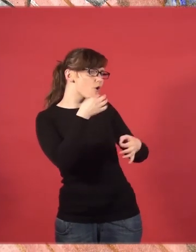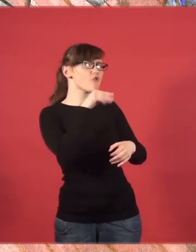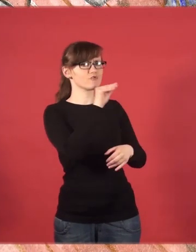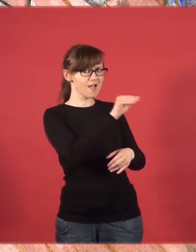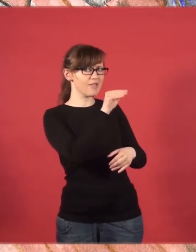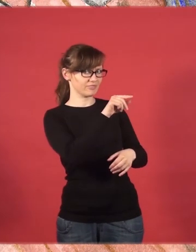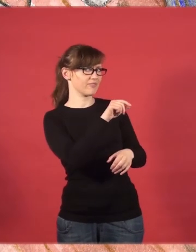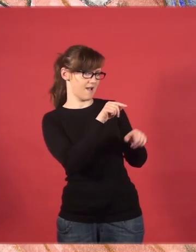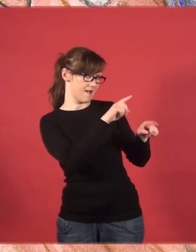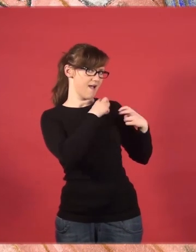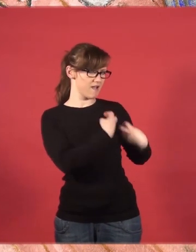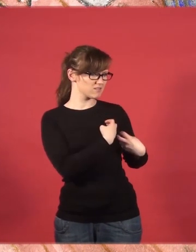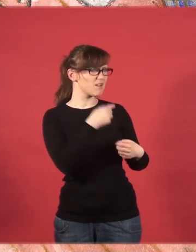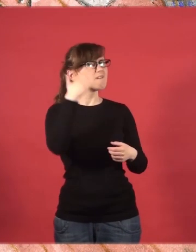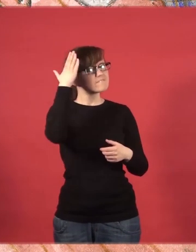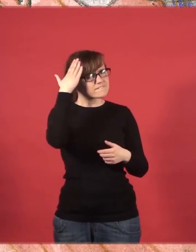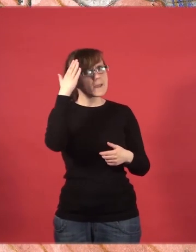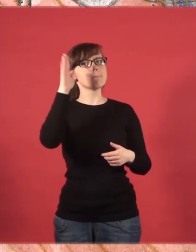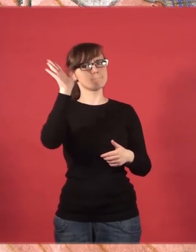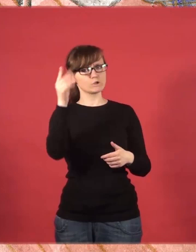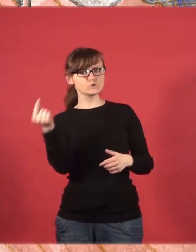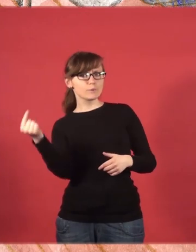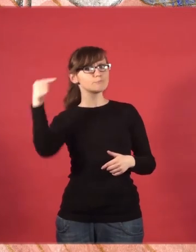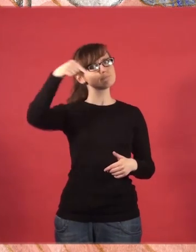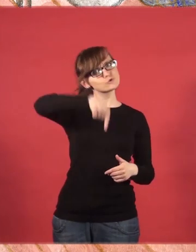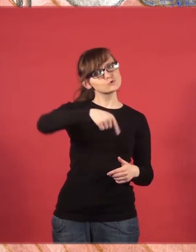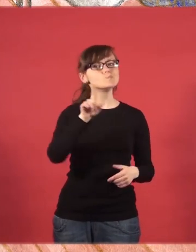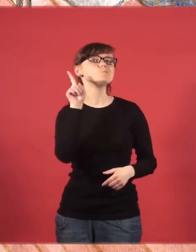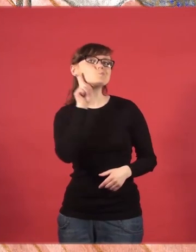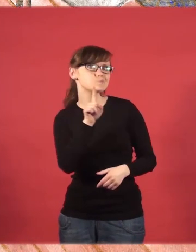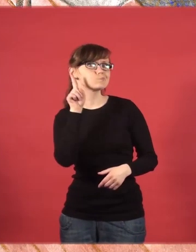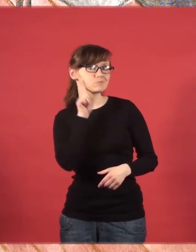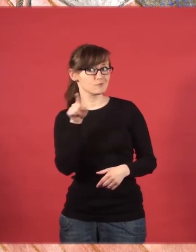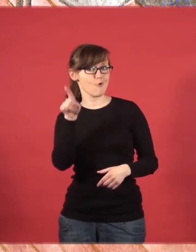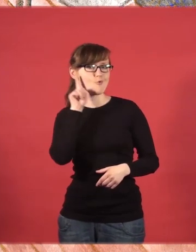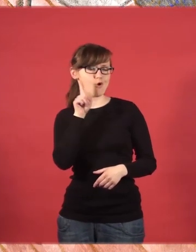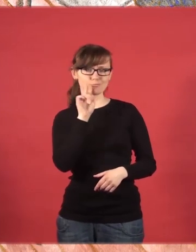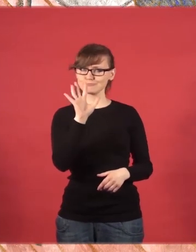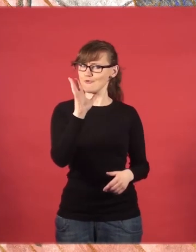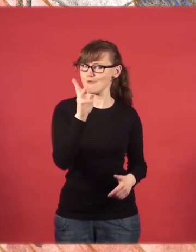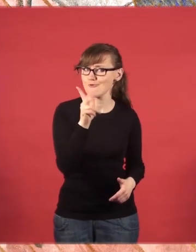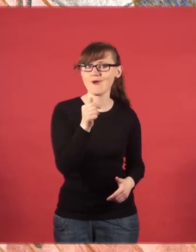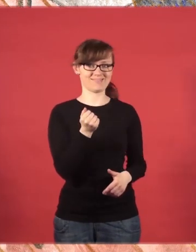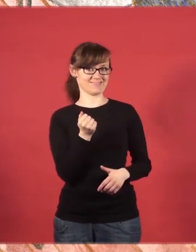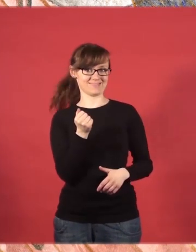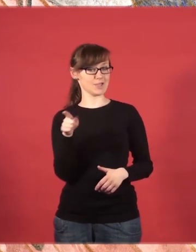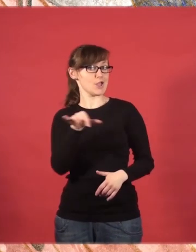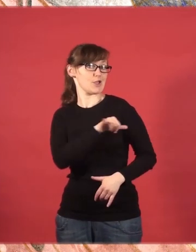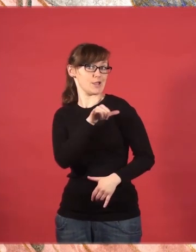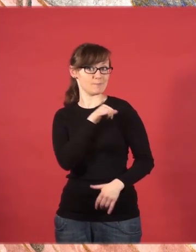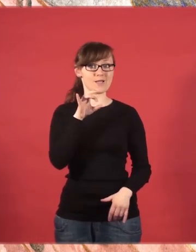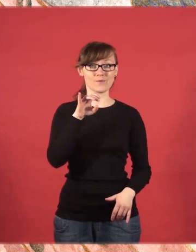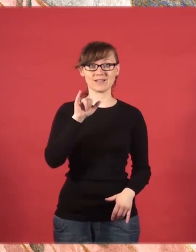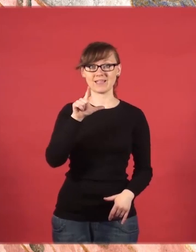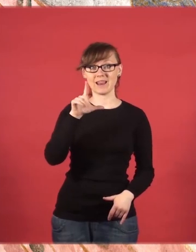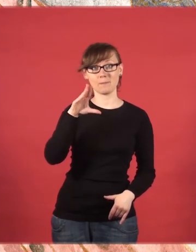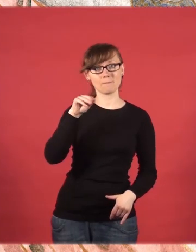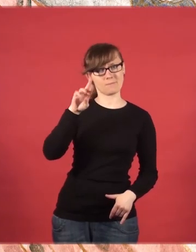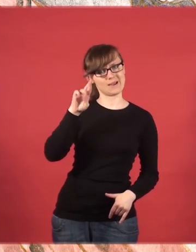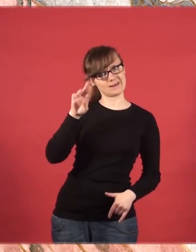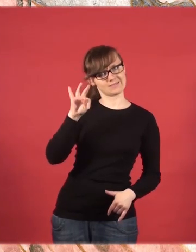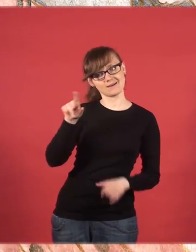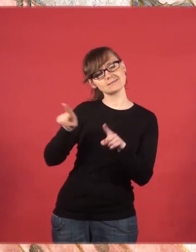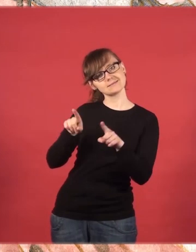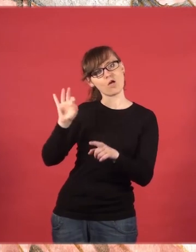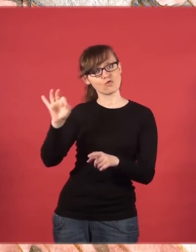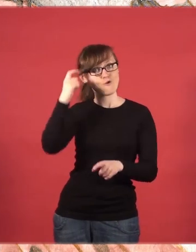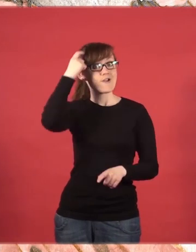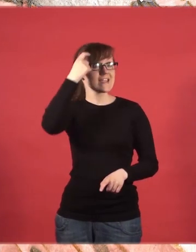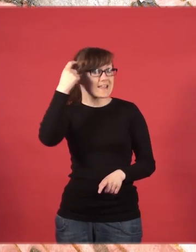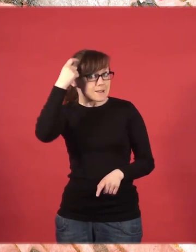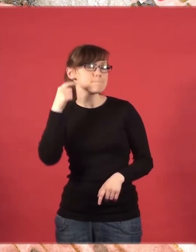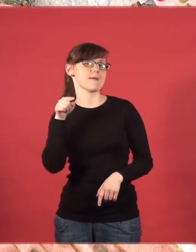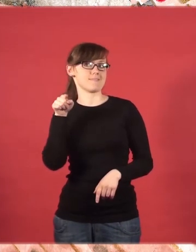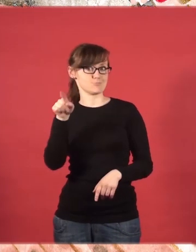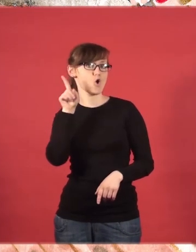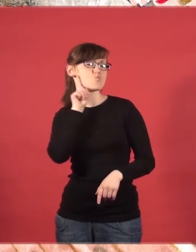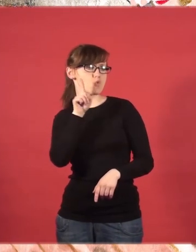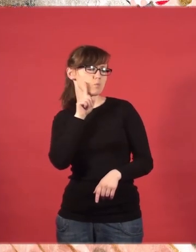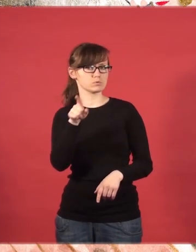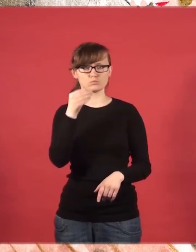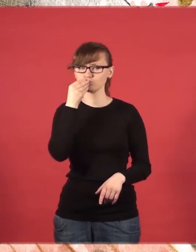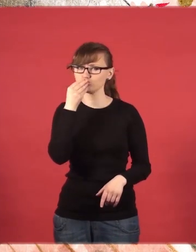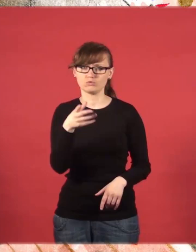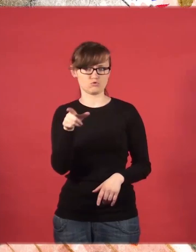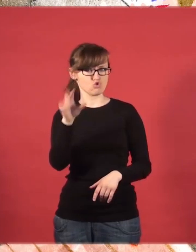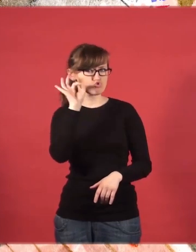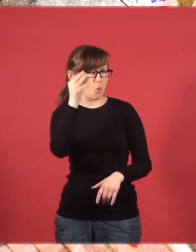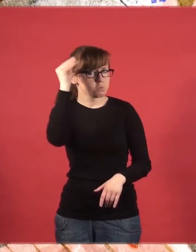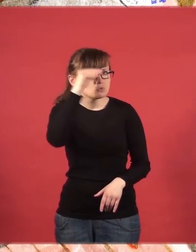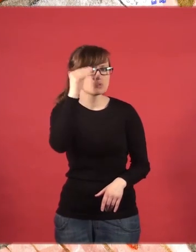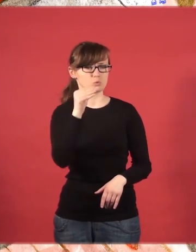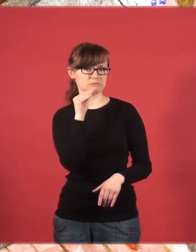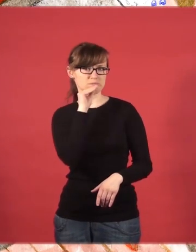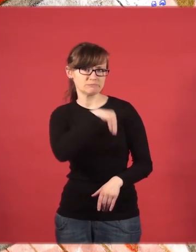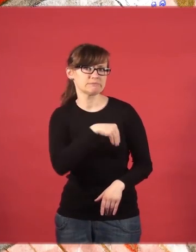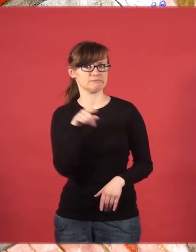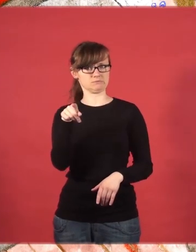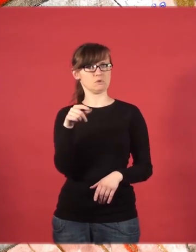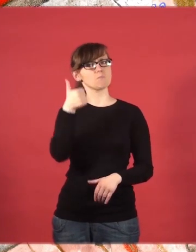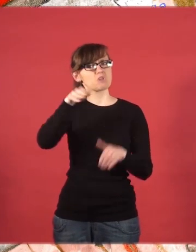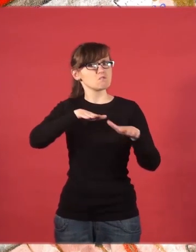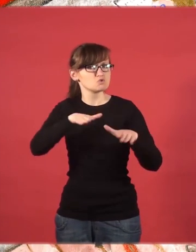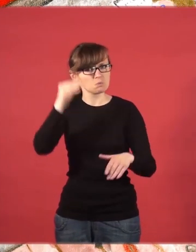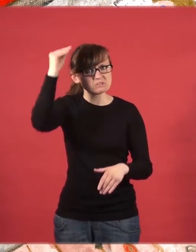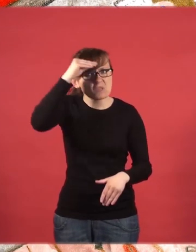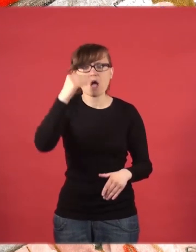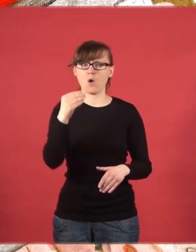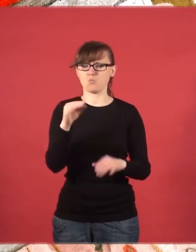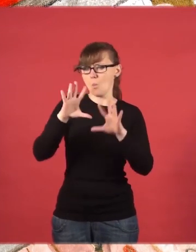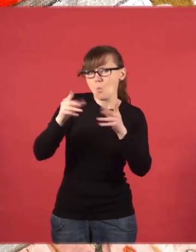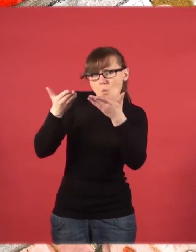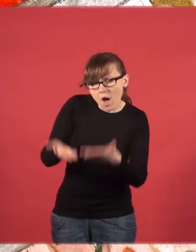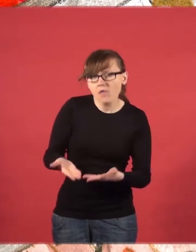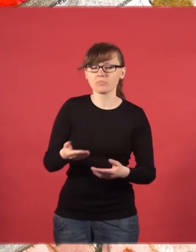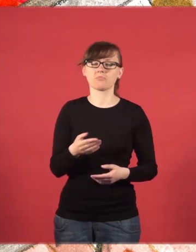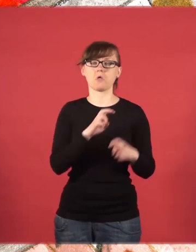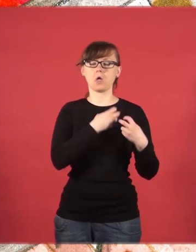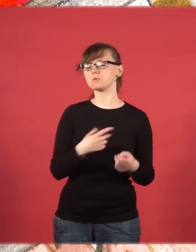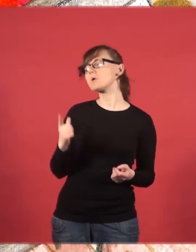Pewnego dnia Diana poinformowała przyjaciółkę, że w szkole ma zjawić się Gilbert Blythe. Ostrzegła Anię, że Gilbert zawsze był najlepszym uczniem i na pewno będzie rywalizował z nią o pierwsze miejsce w nauce.